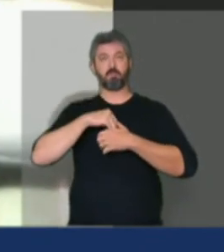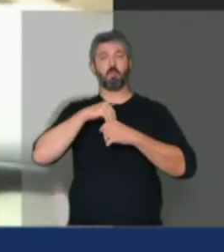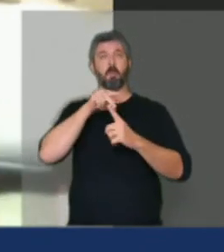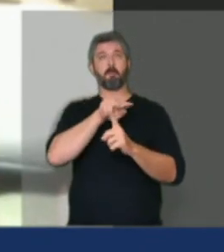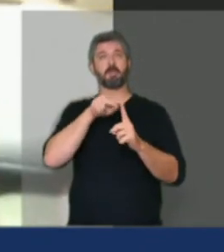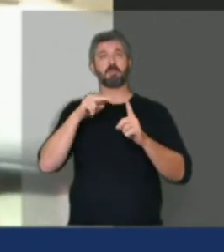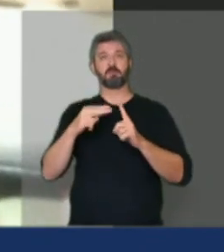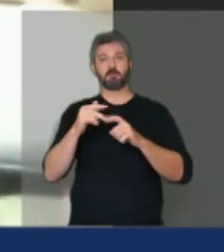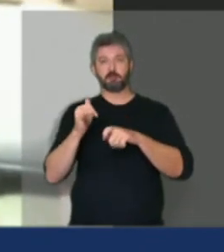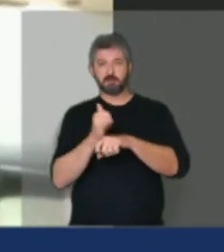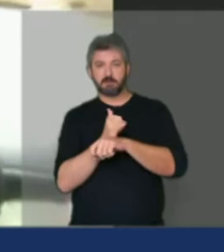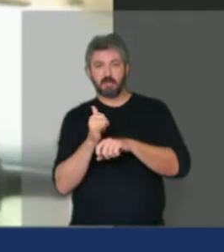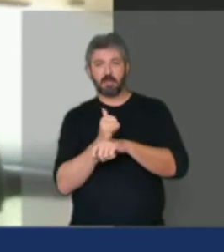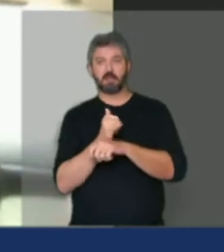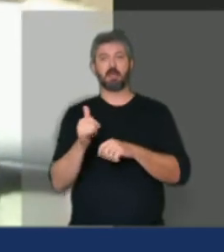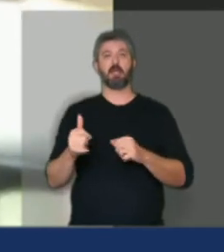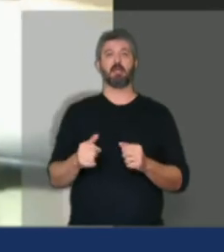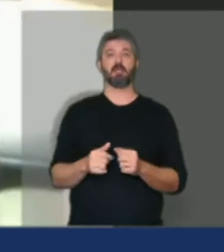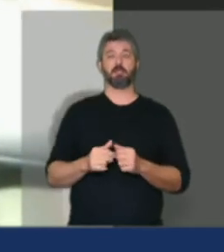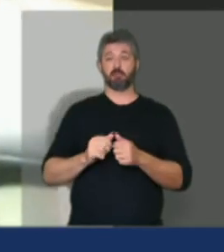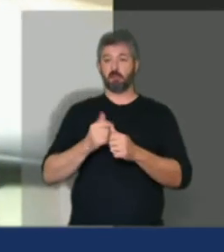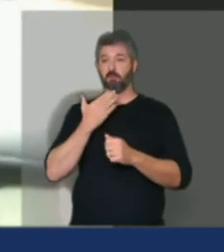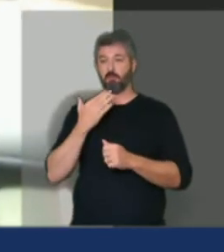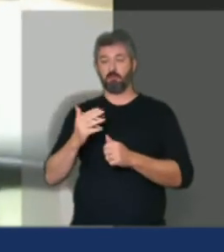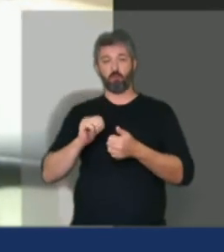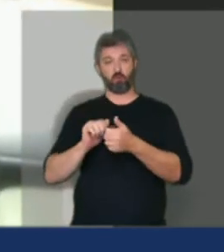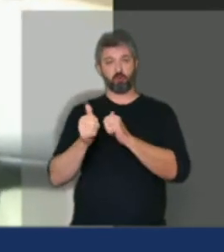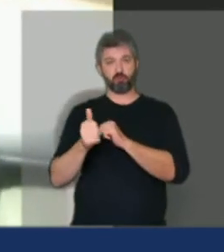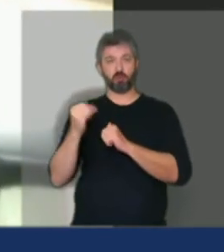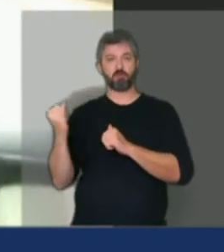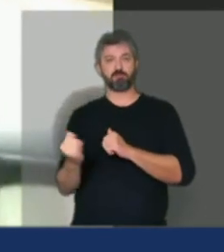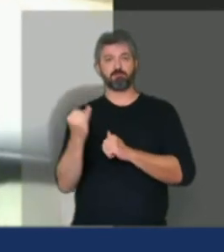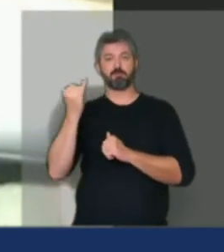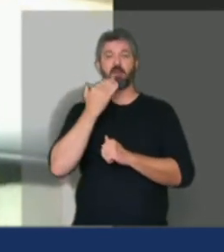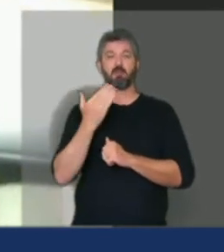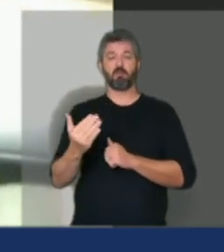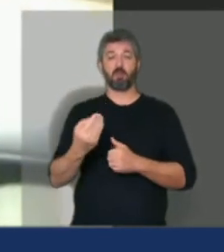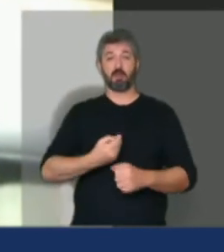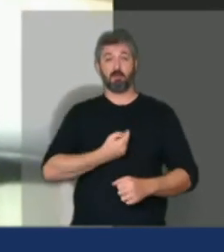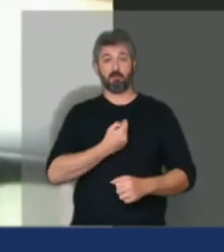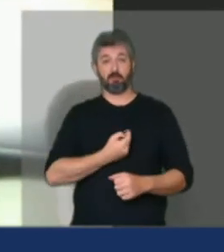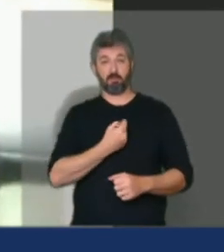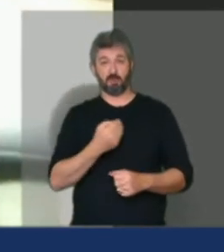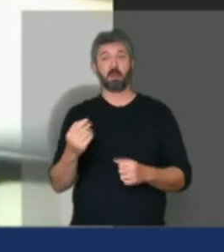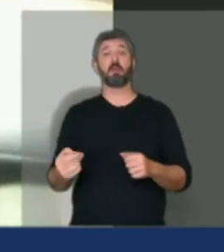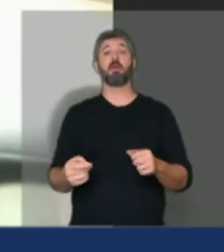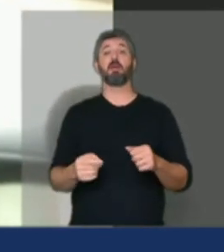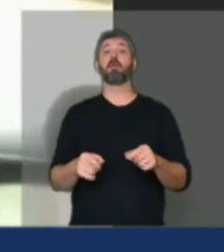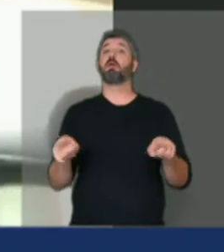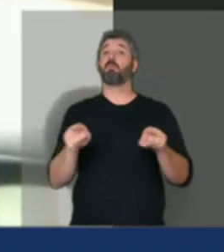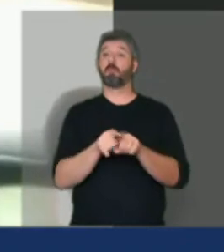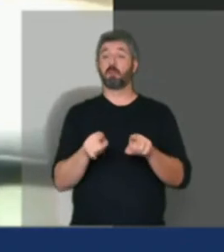QUANTO QUE O ESPORTE É IMPORTANTE PARA A VIDA DAS PESSOAS. [SOA A CAMPAINHA]. E DO QUANTO QUE AQUELES PROGRAMAS, E NÃO FOI SÓ O BOLSA BOLSA-ATLETA, FORAM